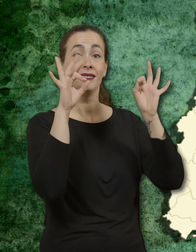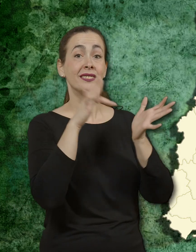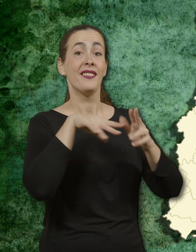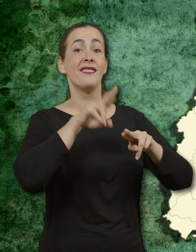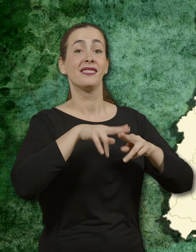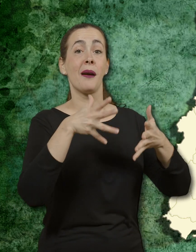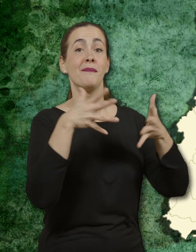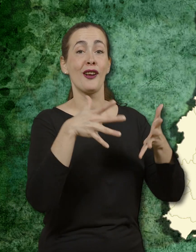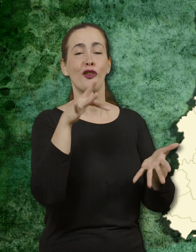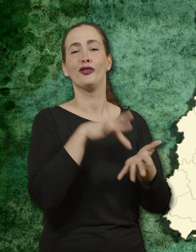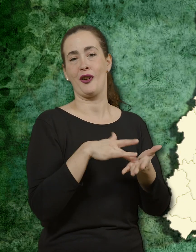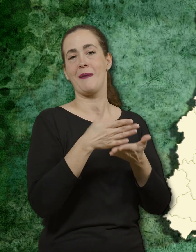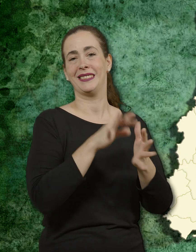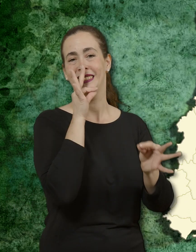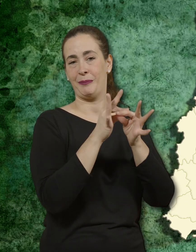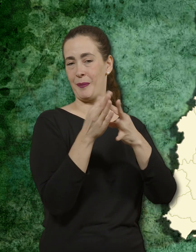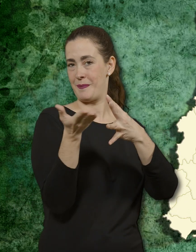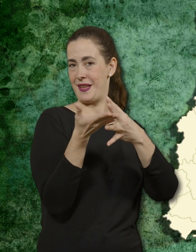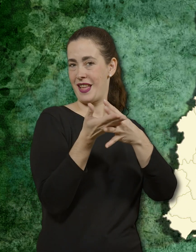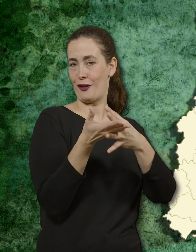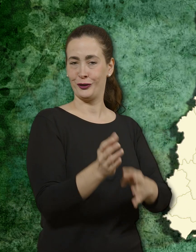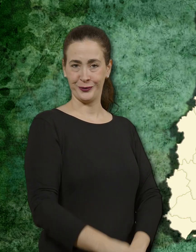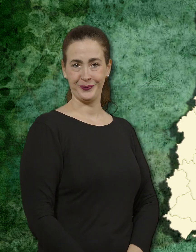Festa Major: a mitjans de setembre.